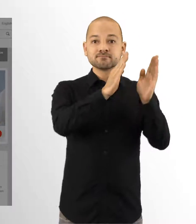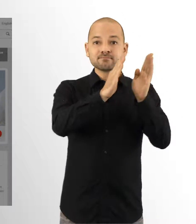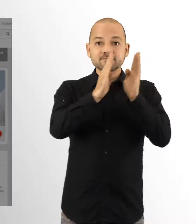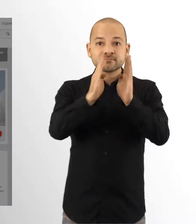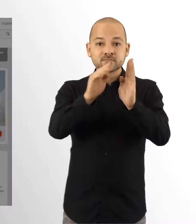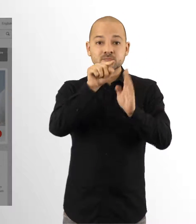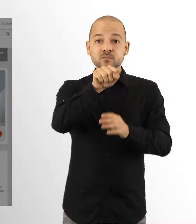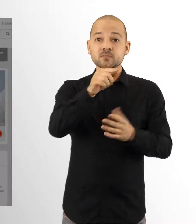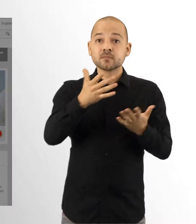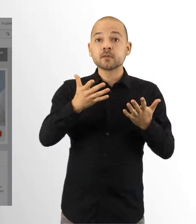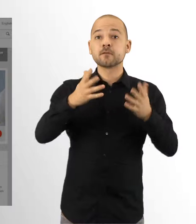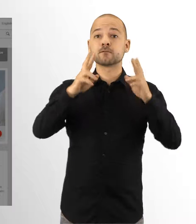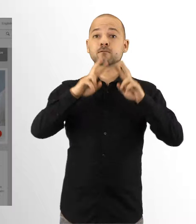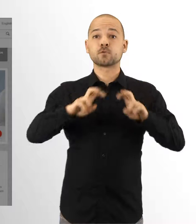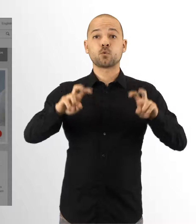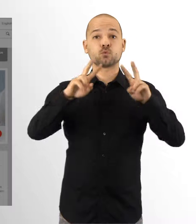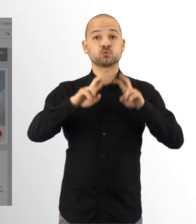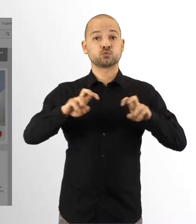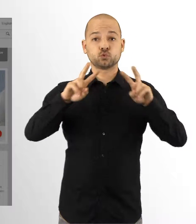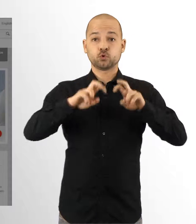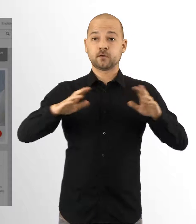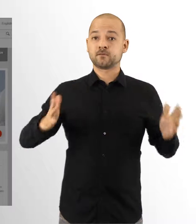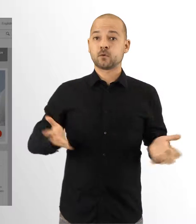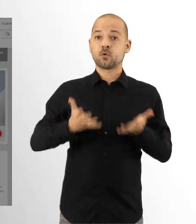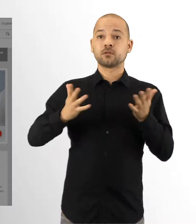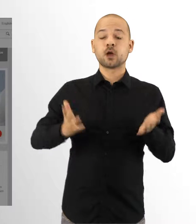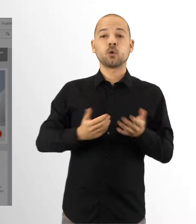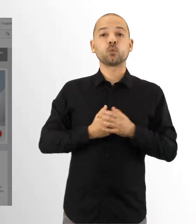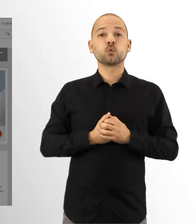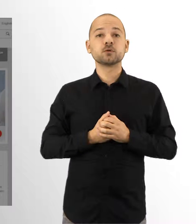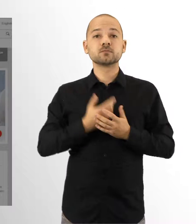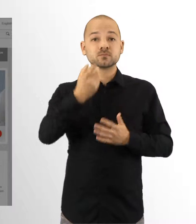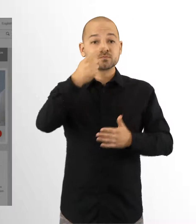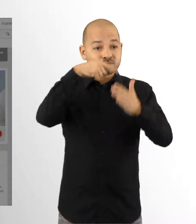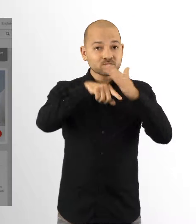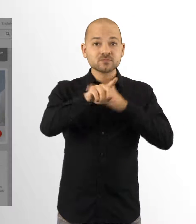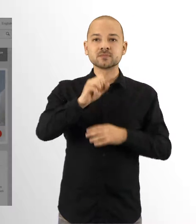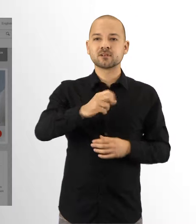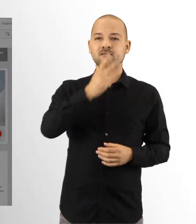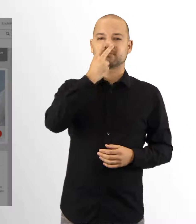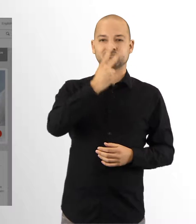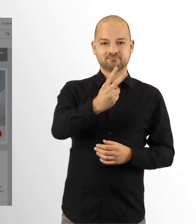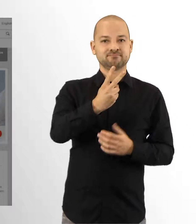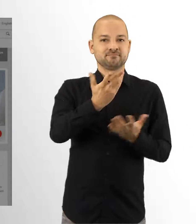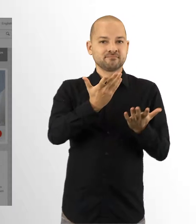Die Rubrik „Forschungsförderung“ informiert Sie über die deutschen Förderorganisationen,